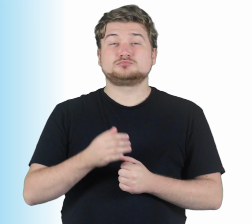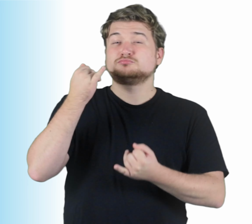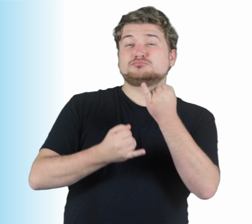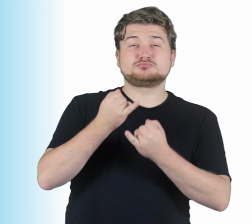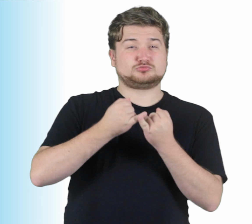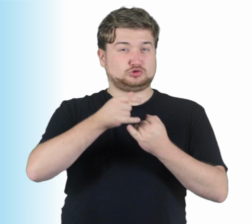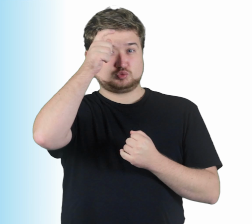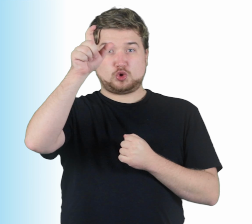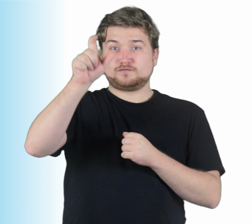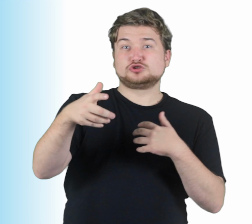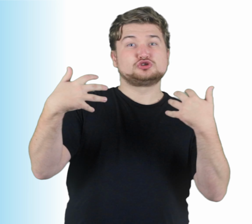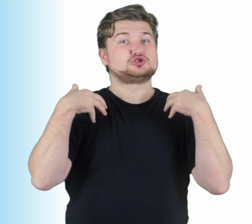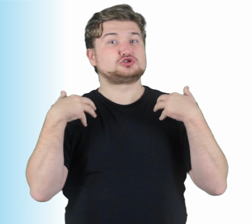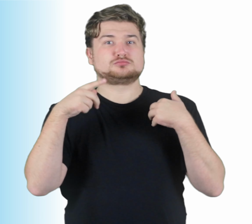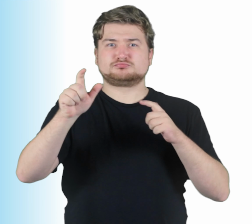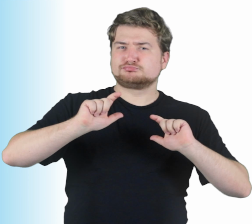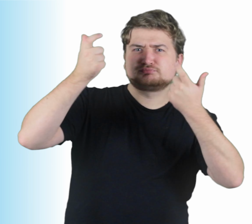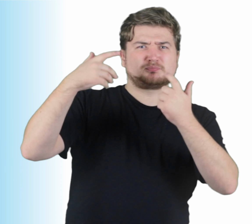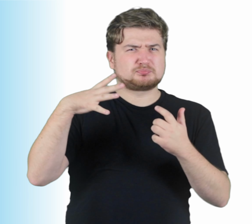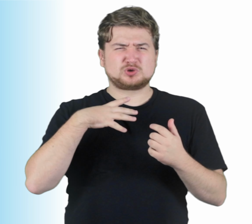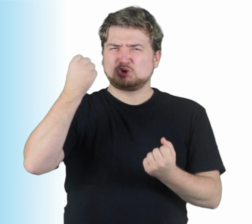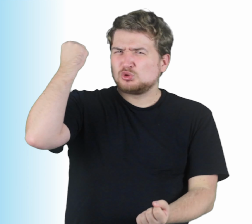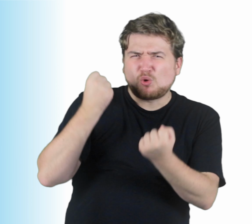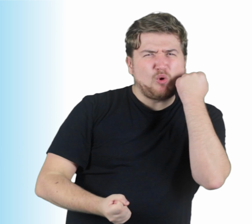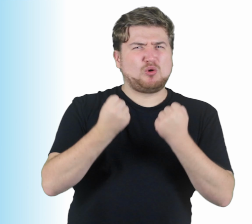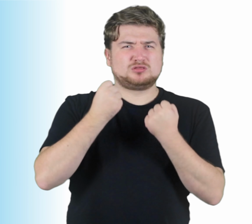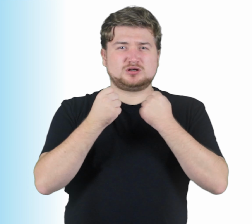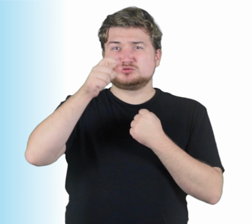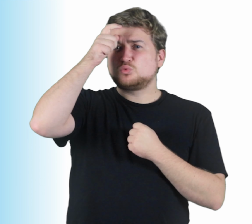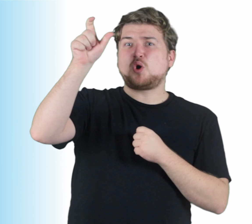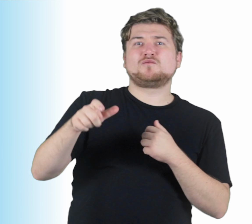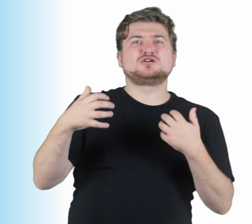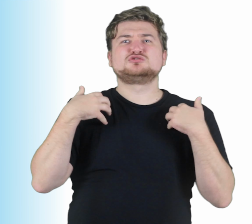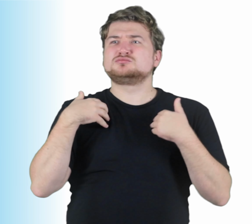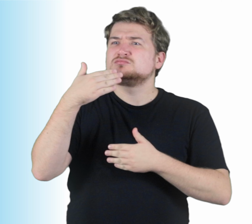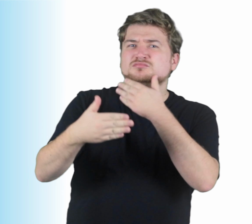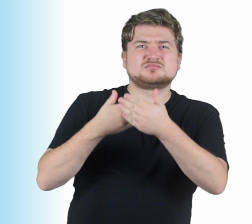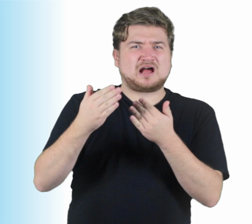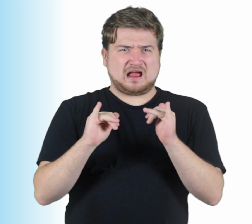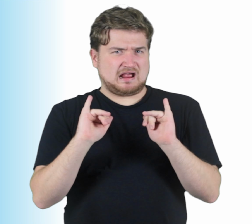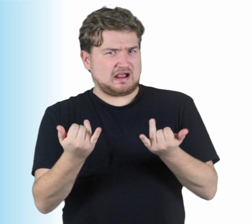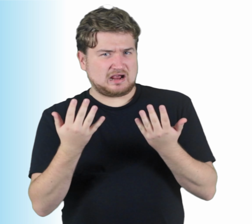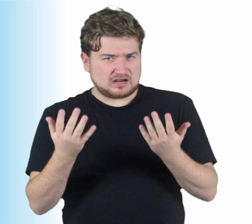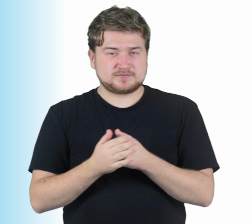Jak może radzić sobie człowiek, gdy w jego życiu wydarzyło się coś bardzo trudnego?